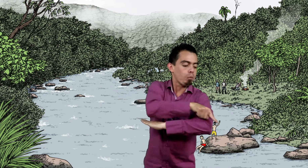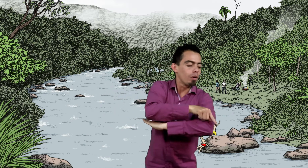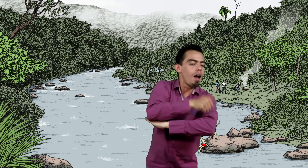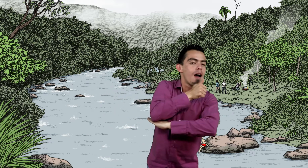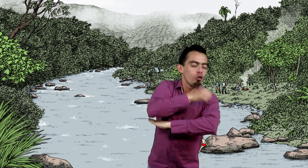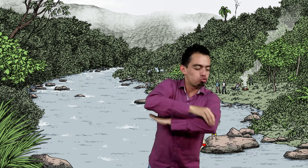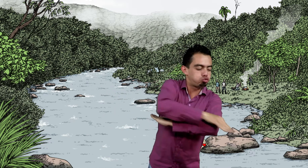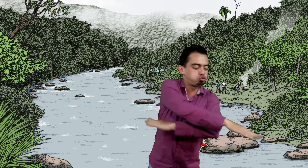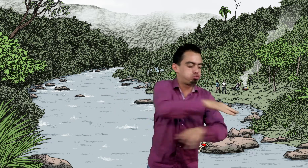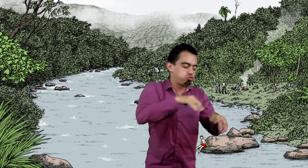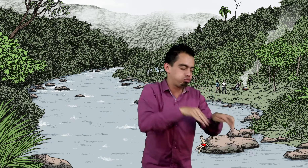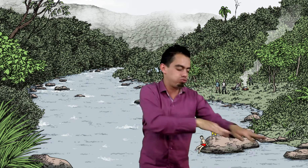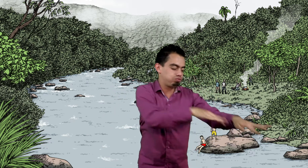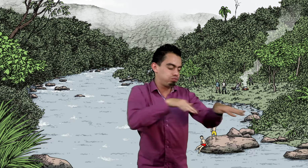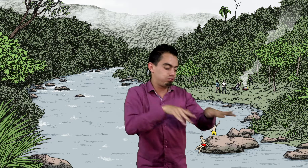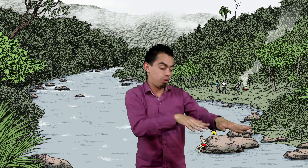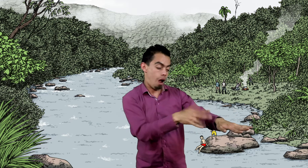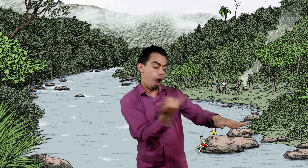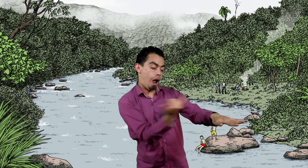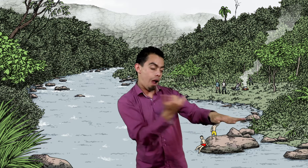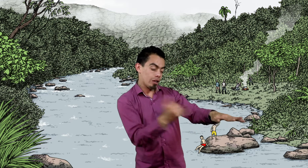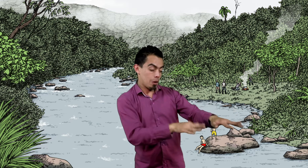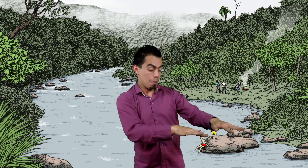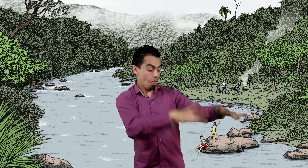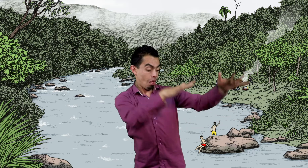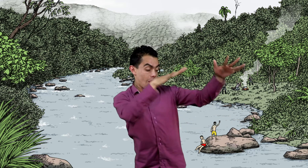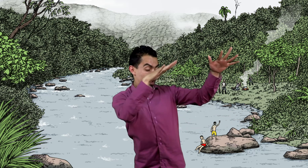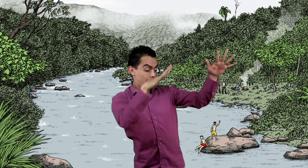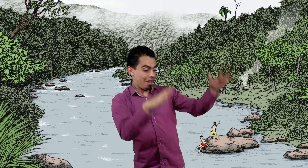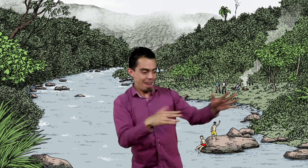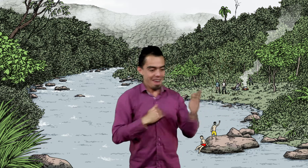desde donde veíamos las aguas cristalinas correr.